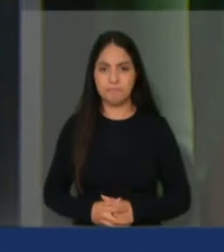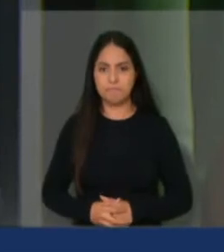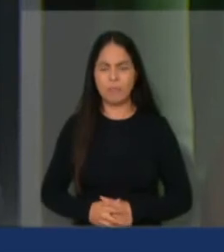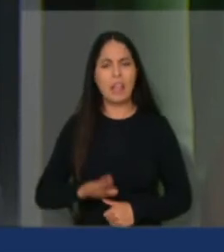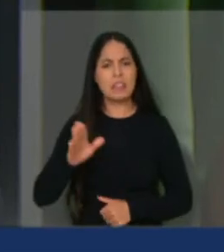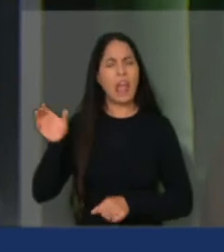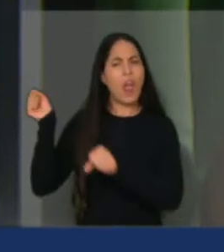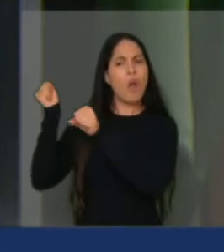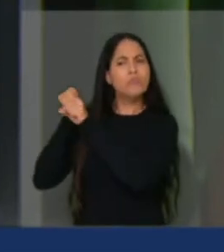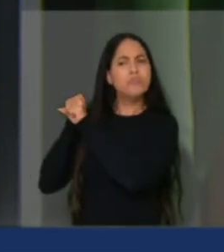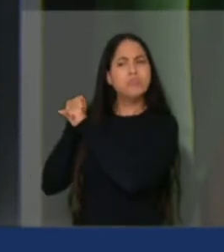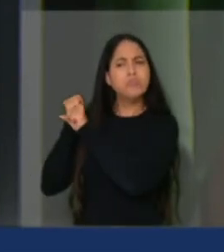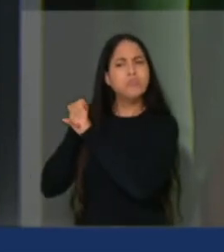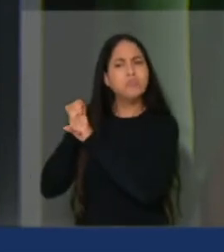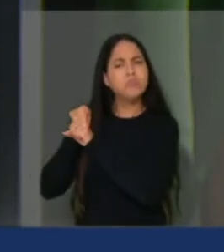UOL, DIZENDO QUE DURANTE ALGUNS ANOS, O GOVERNO DEU,